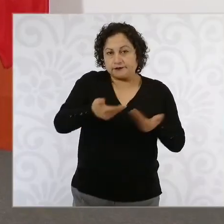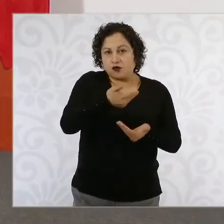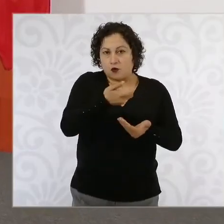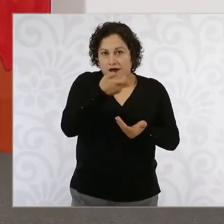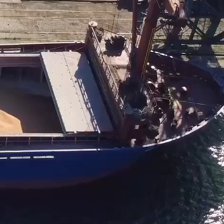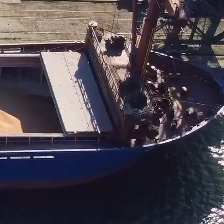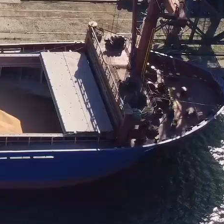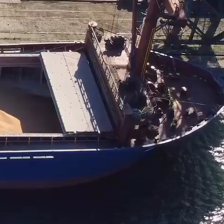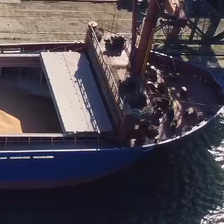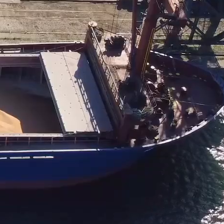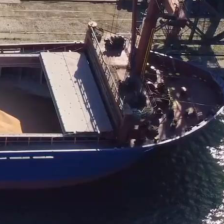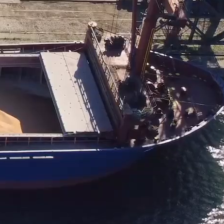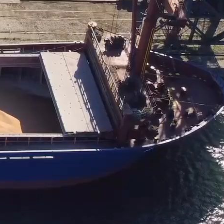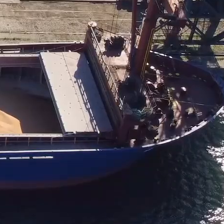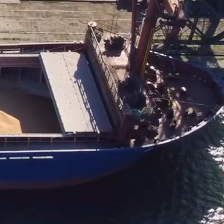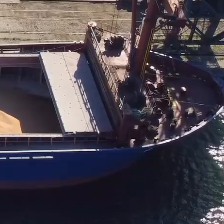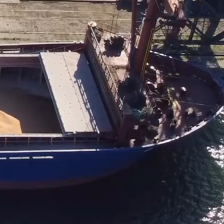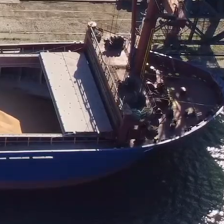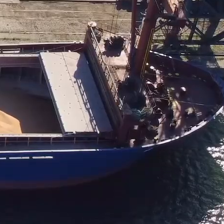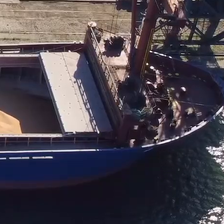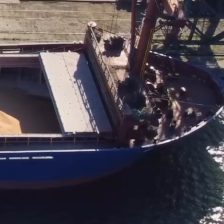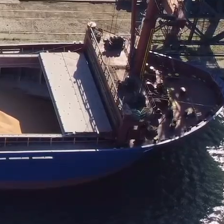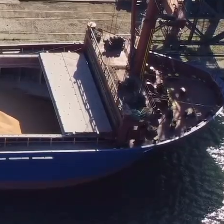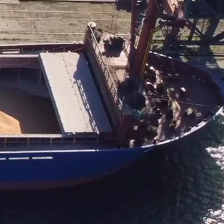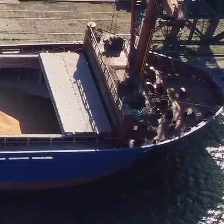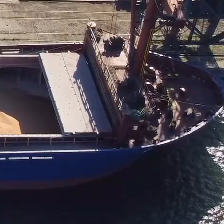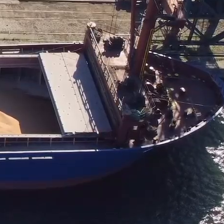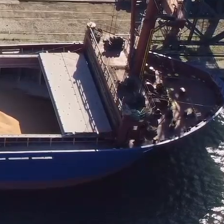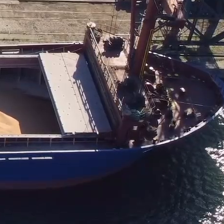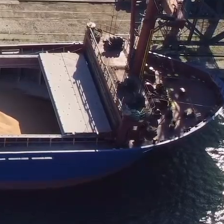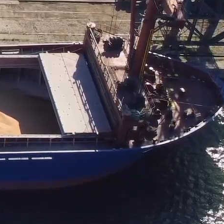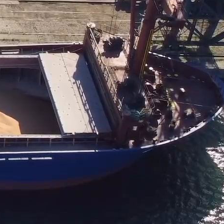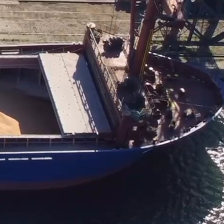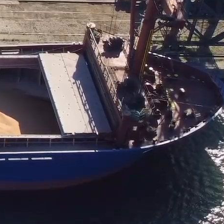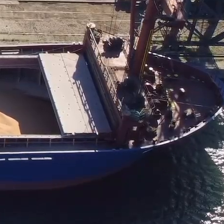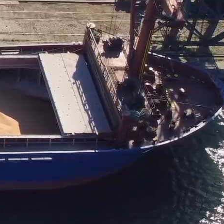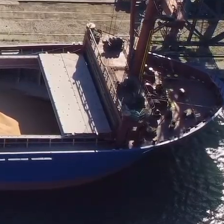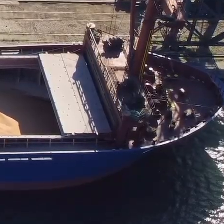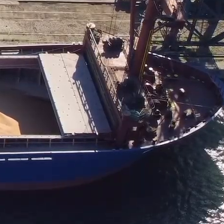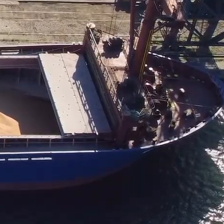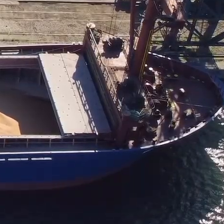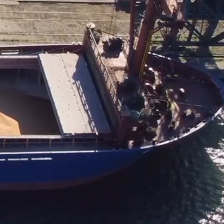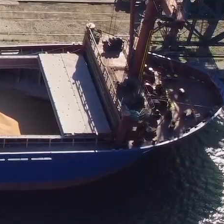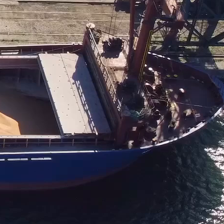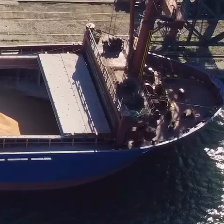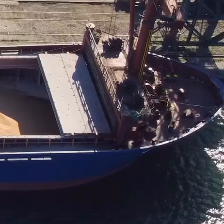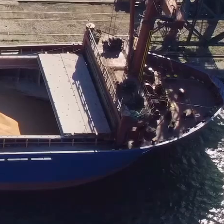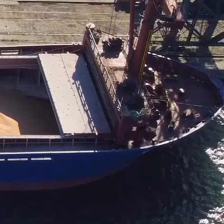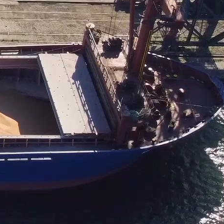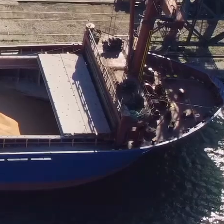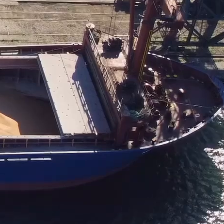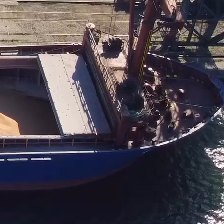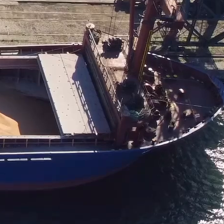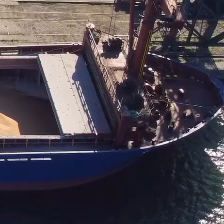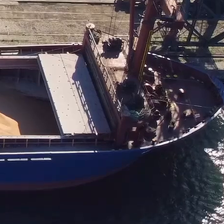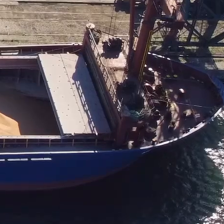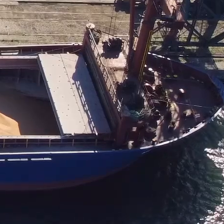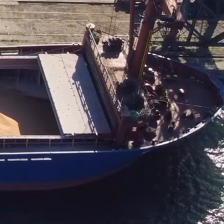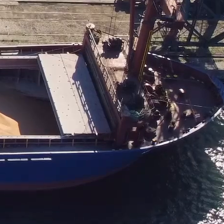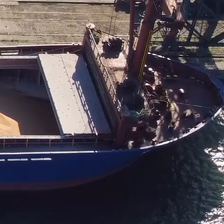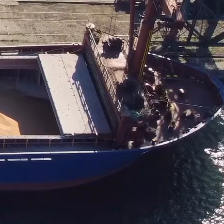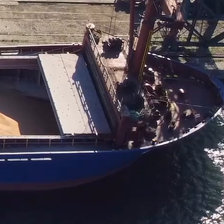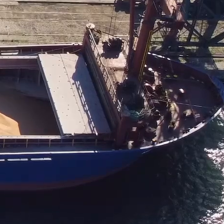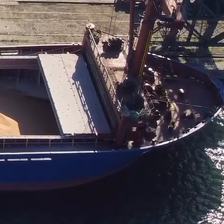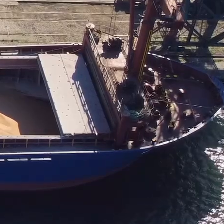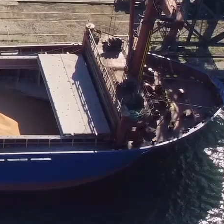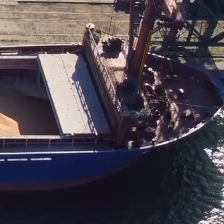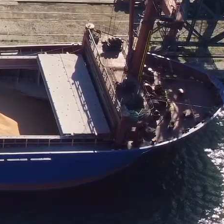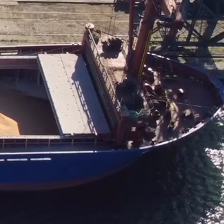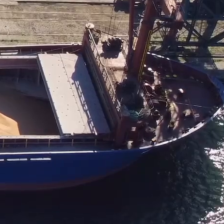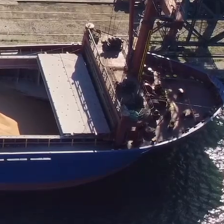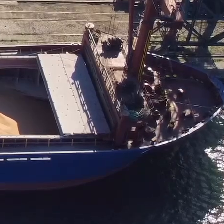amarillo la parte que eh A nosotros nos importa o que tiene más importancia para México Aunque